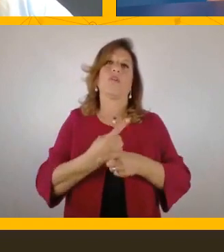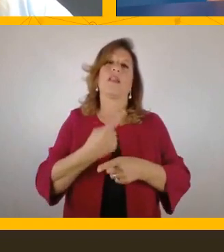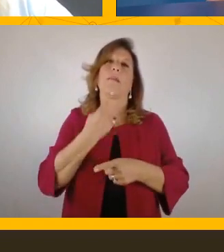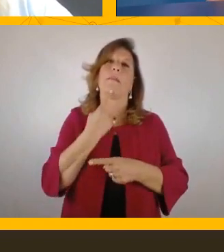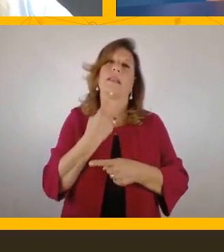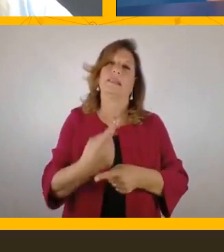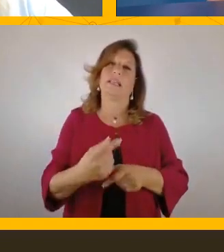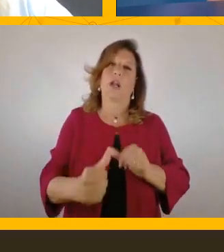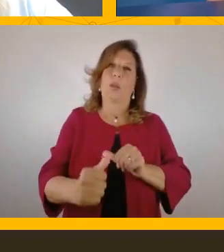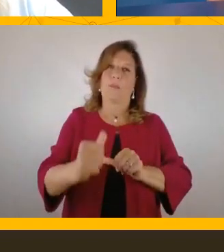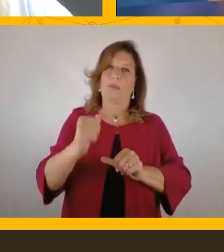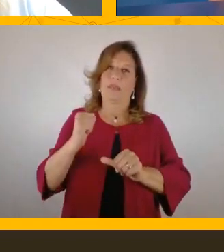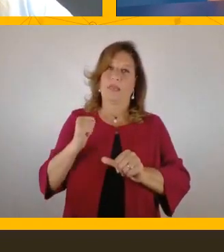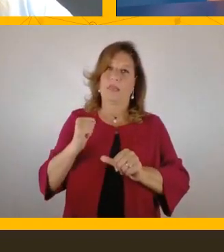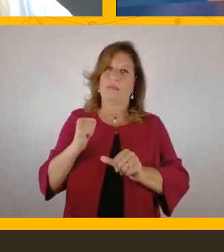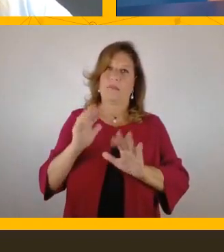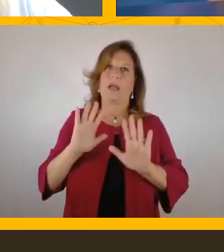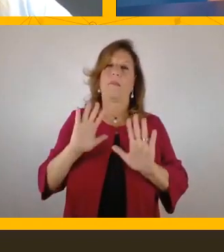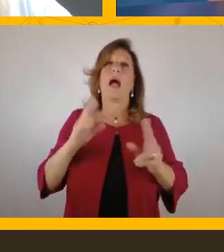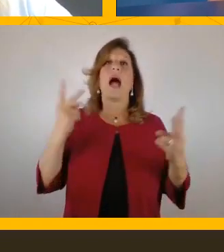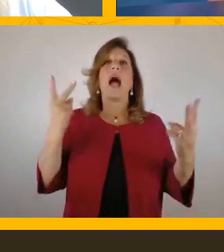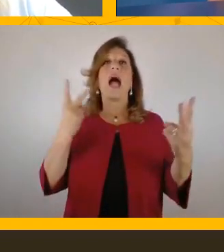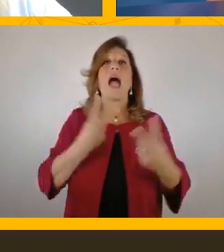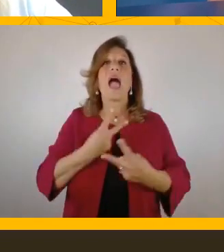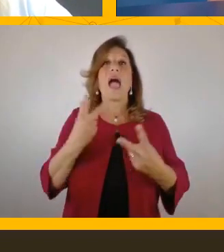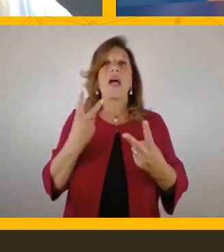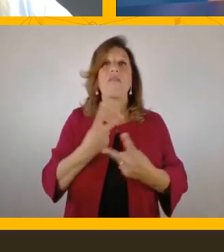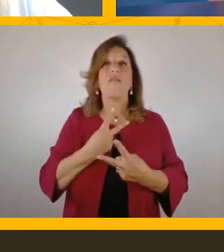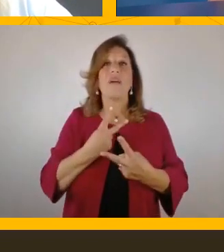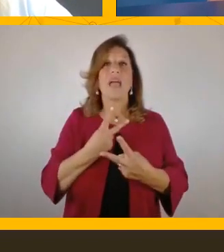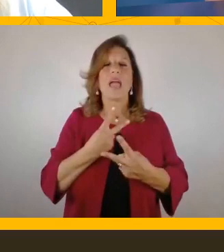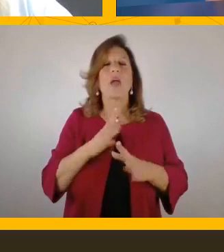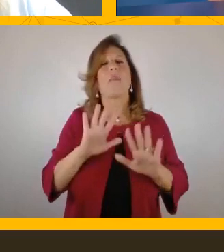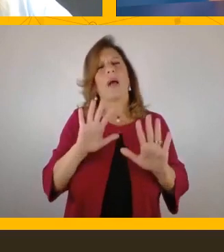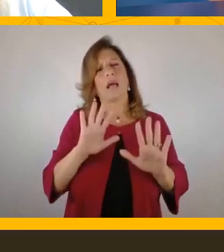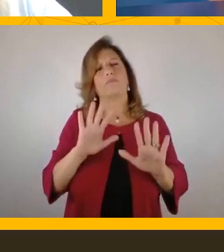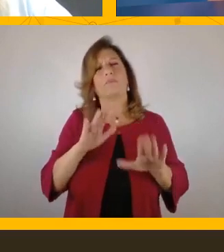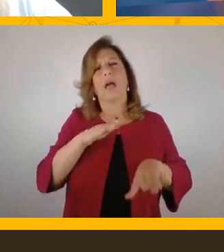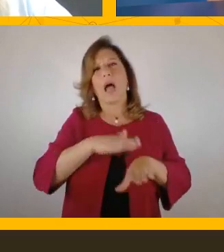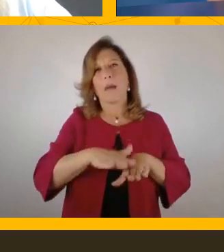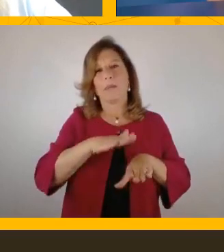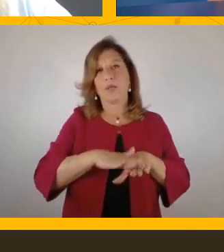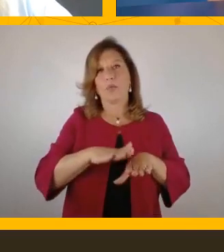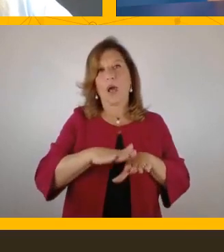esplicitarlo ehm è anche vero